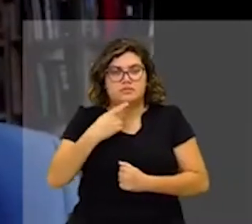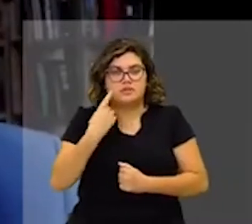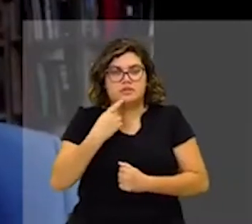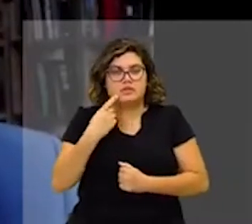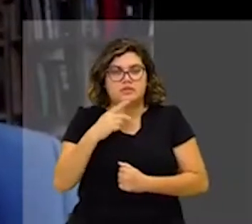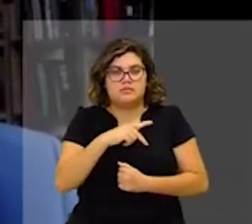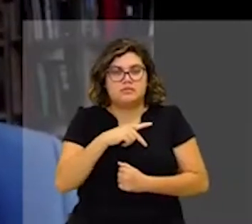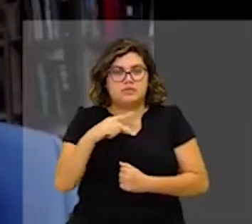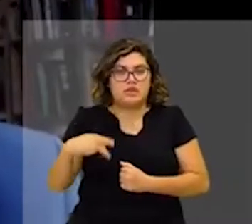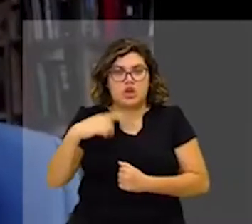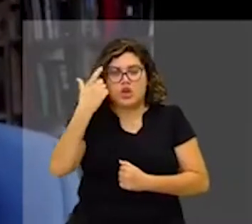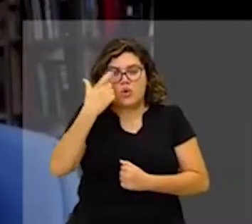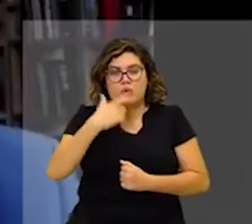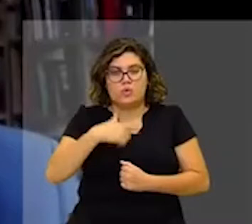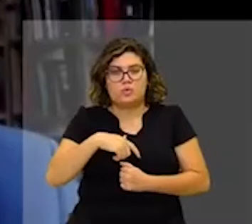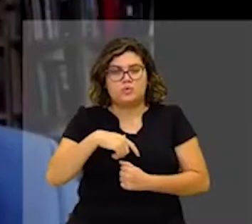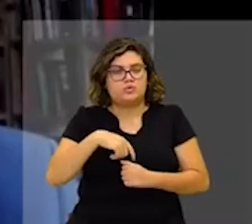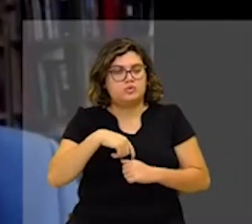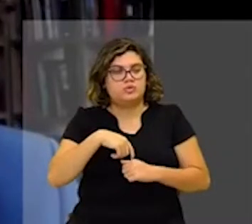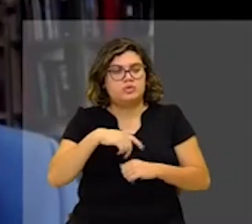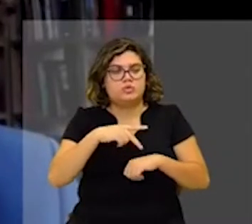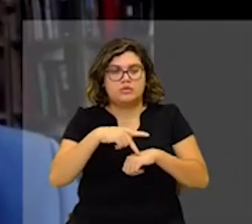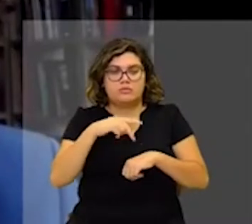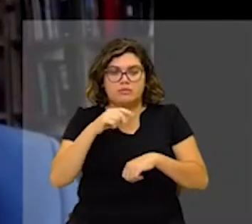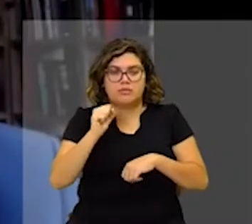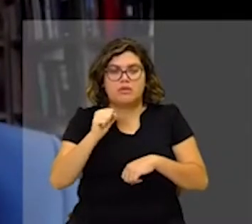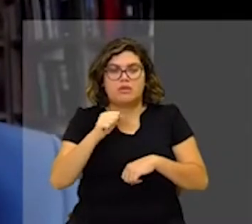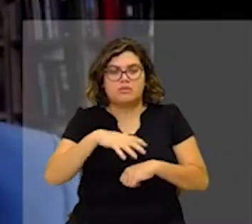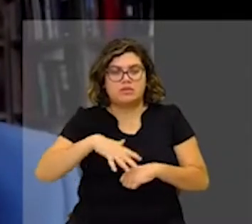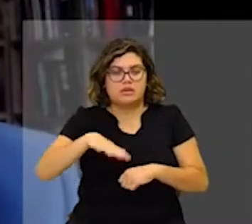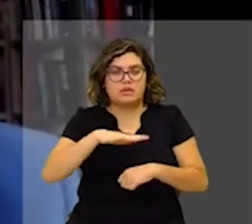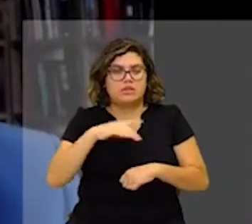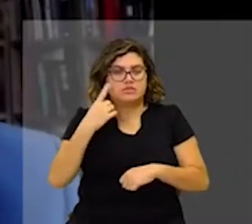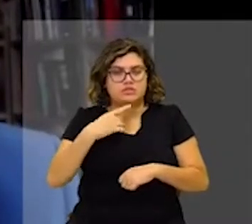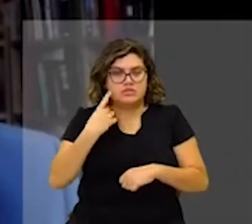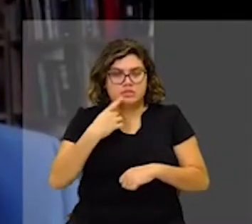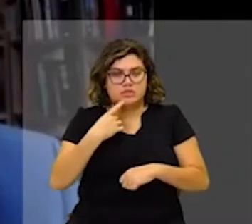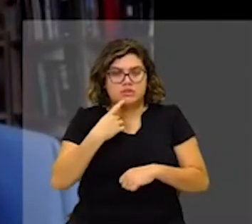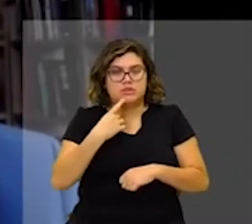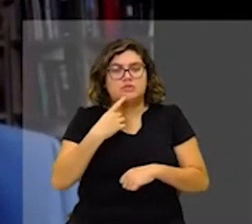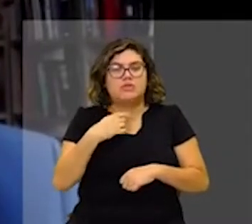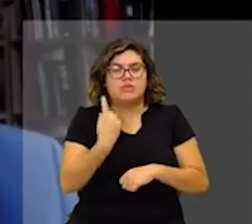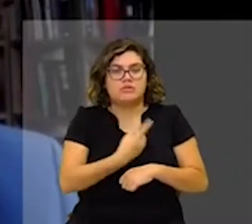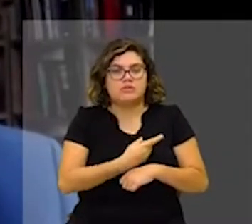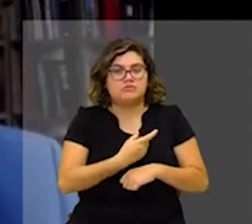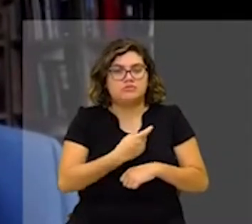de um programa de pós-graduação em direito no ambiente do qual podemos eu com meu grupo